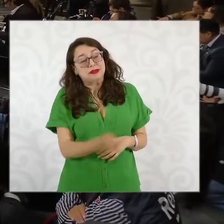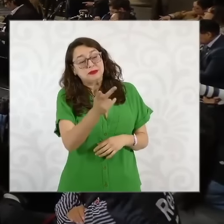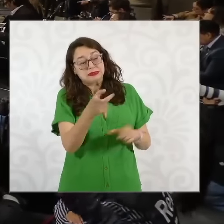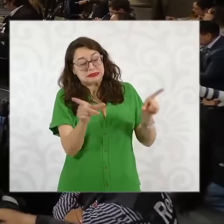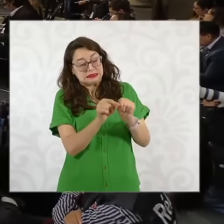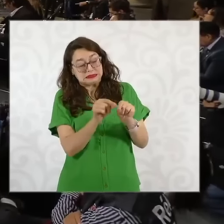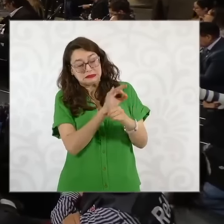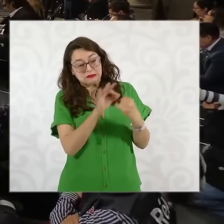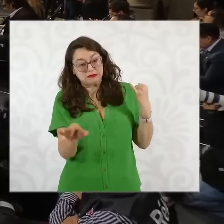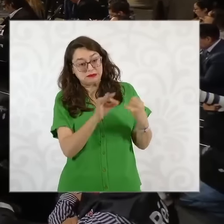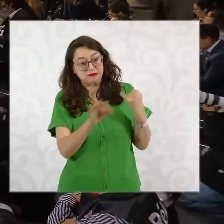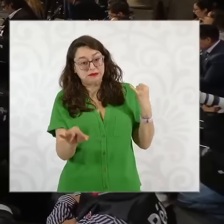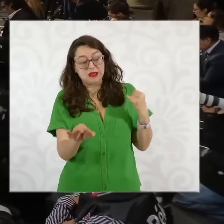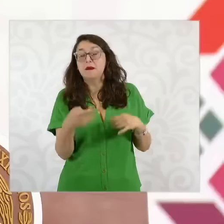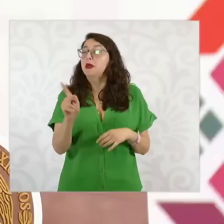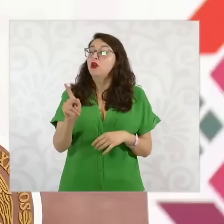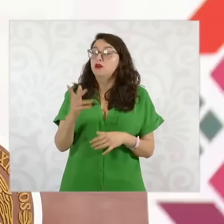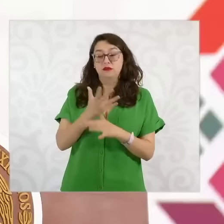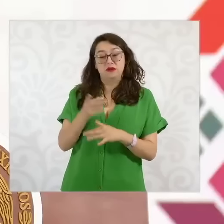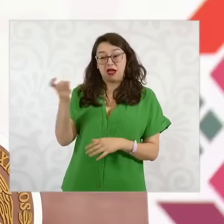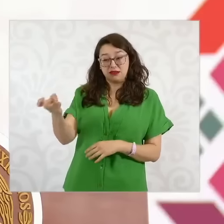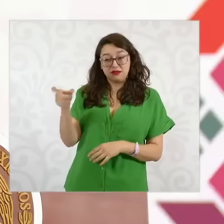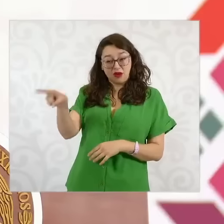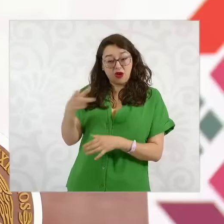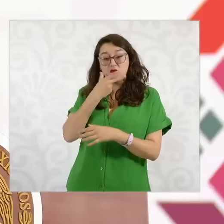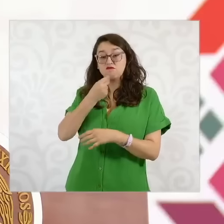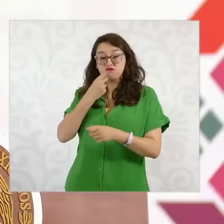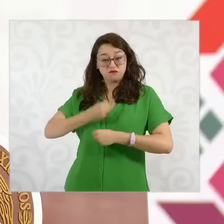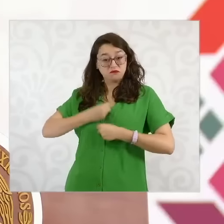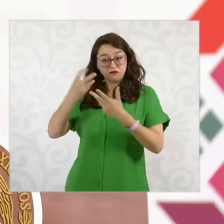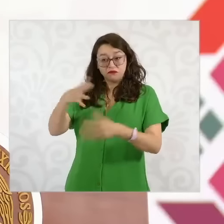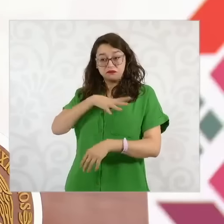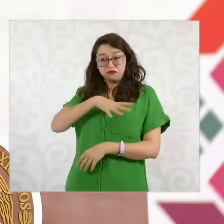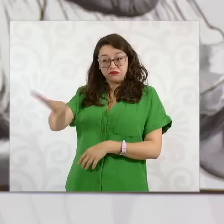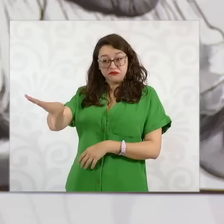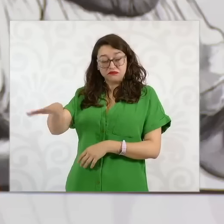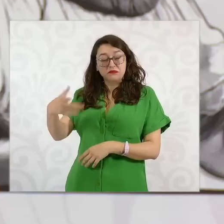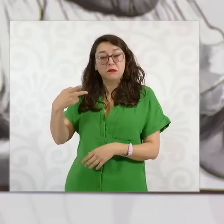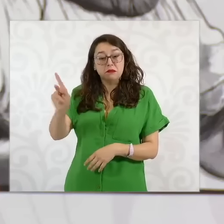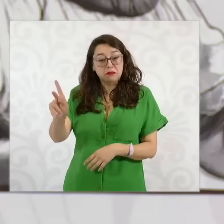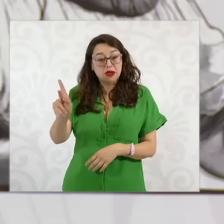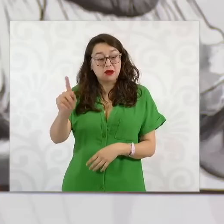eh, sobre el aprovecho, indignante, eh indignante, pero habla de quién es. Y como lo digo,